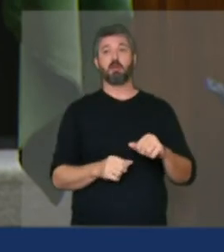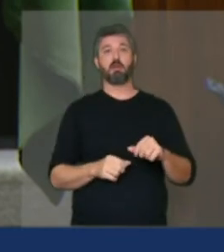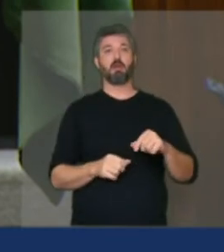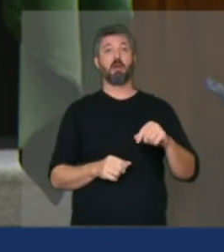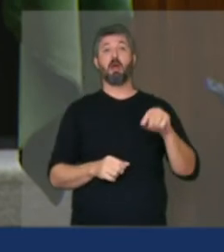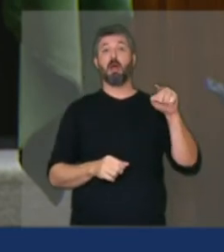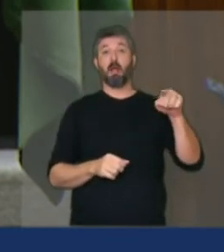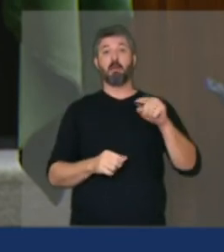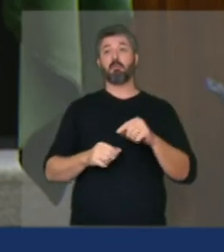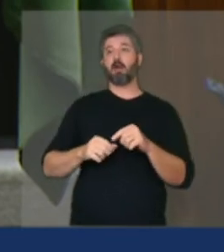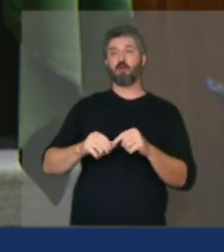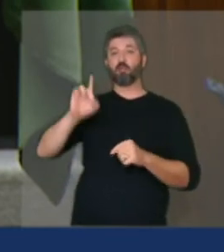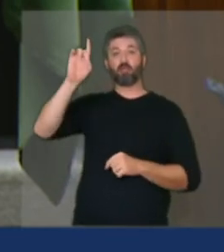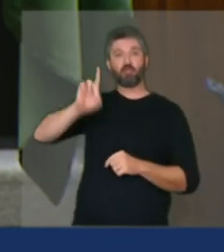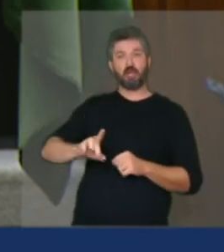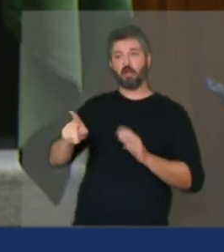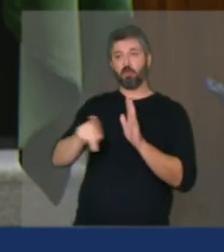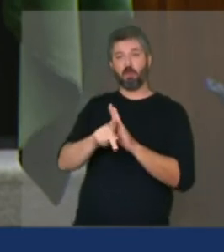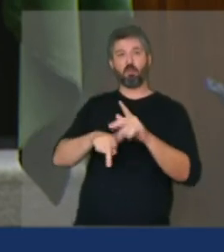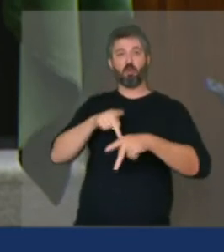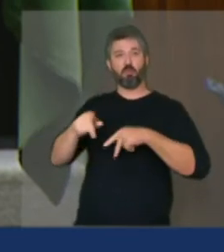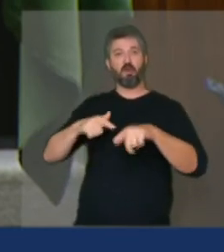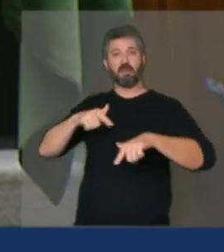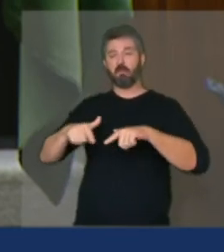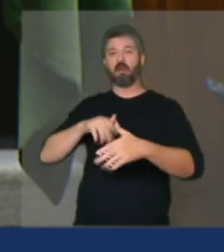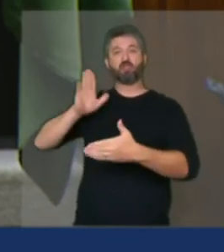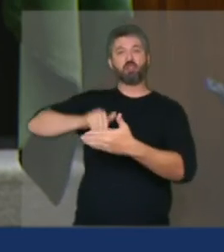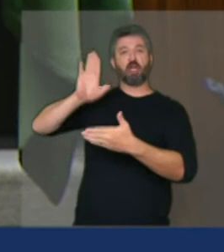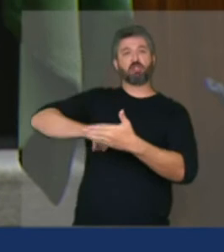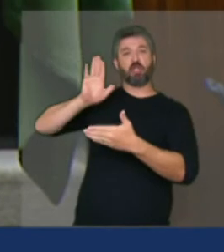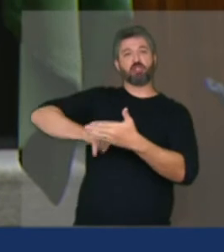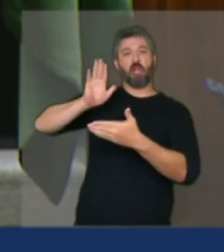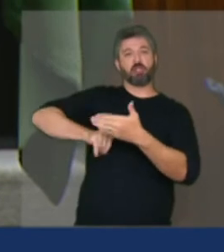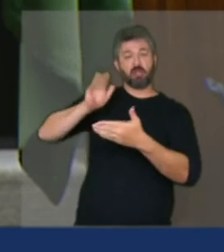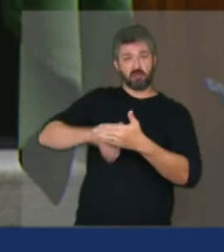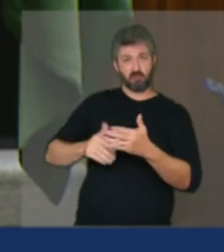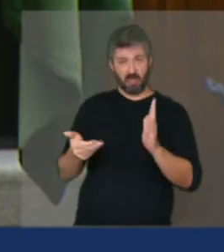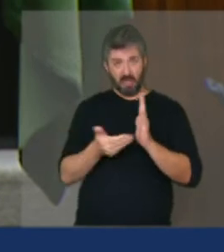DOS TRABALHADORES AQUI. E A CÂMARA NÃO PODE CONTINUAR COM ISSO. AGORA É PRIVATIZAÇÃO DO CORREIO NA